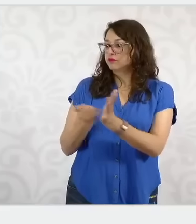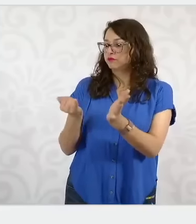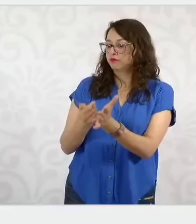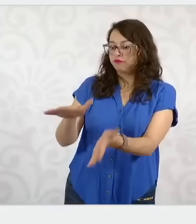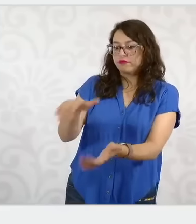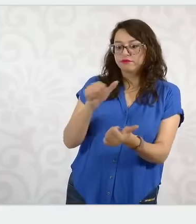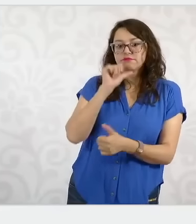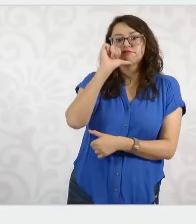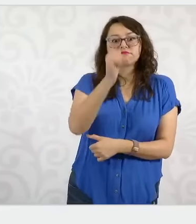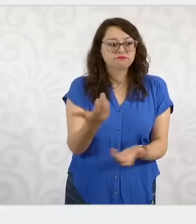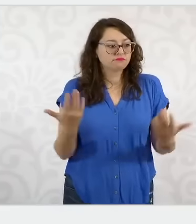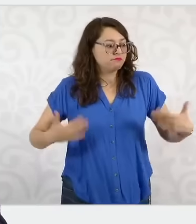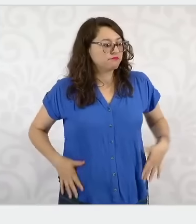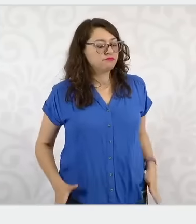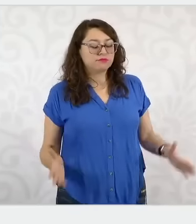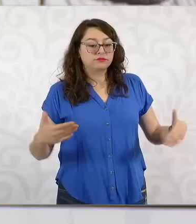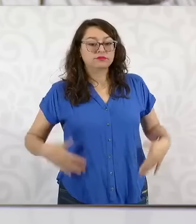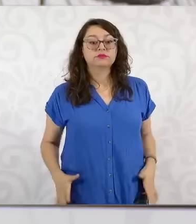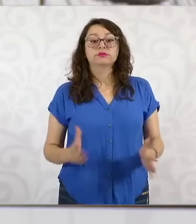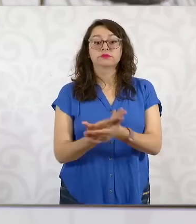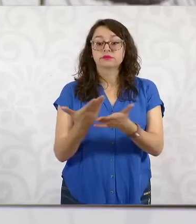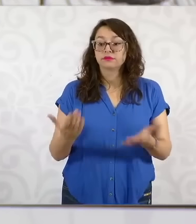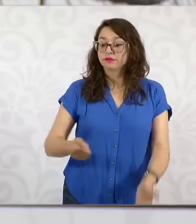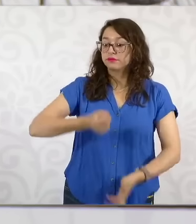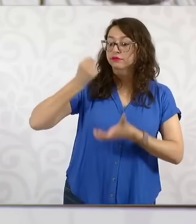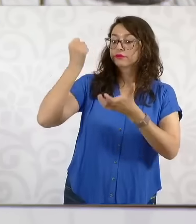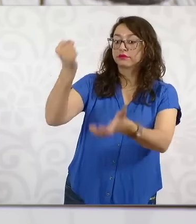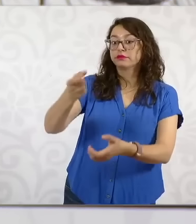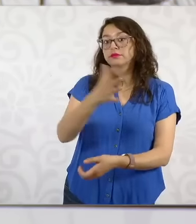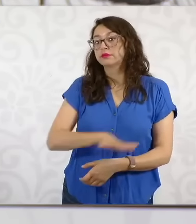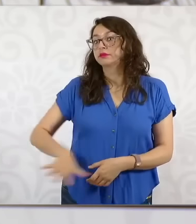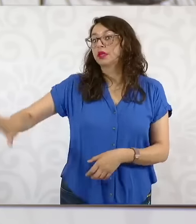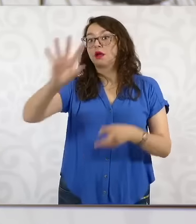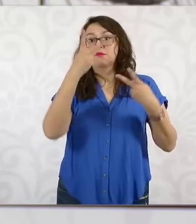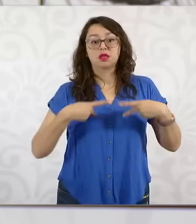iban a los bolsillos de unos cuantos, se le regresan al pueblo en programas de bienestar.